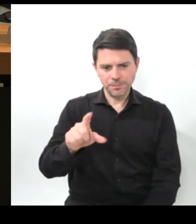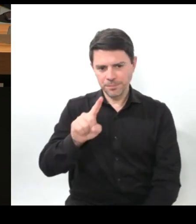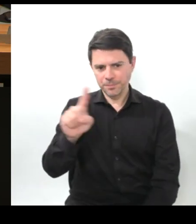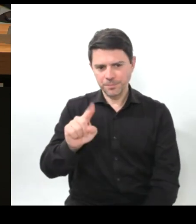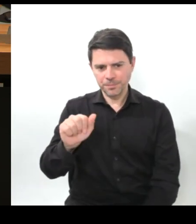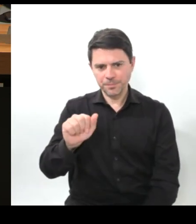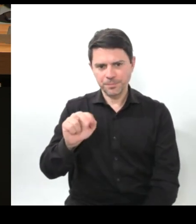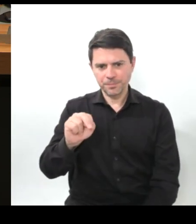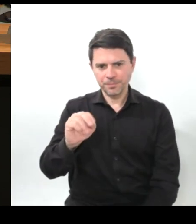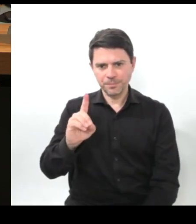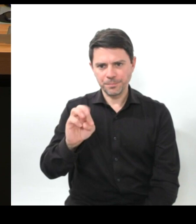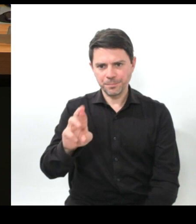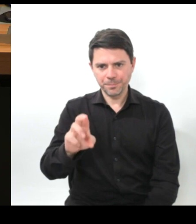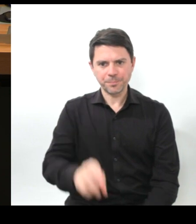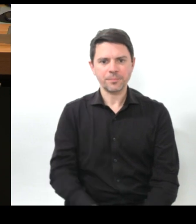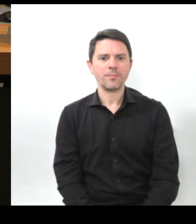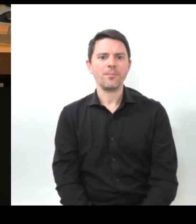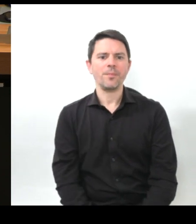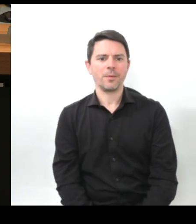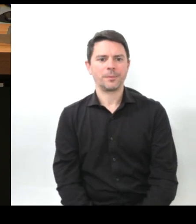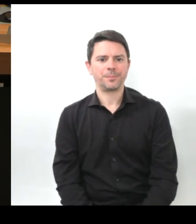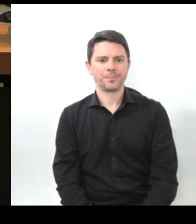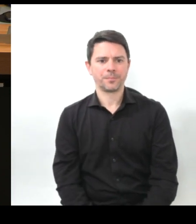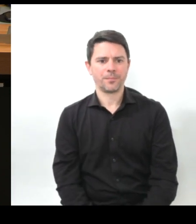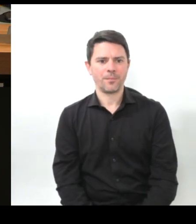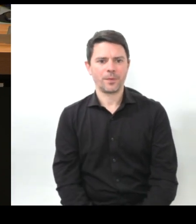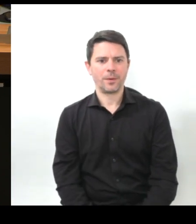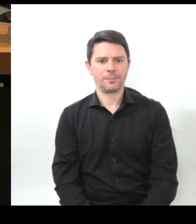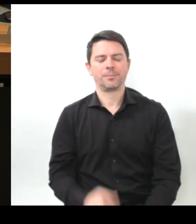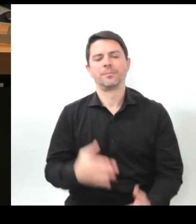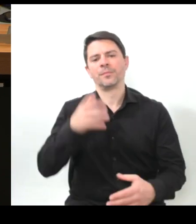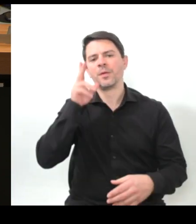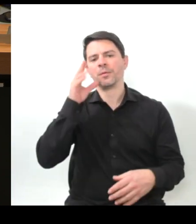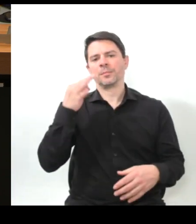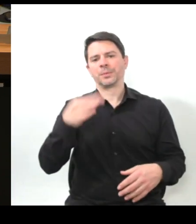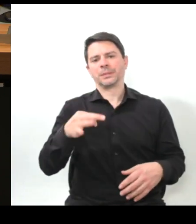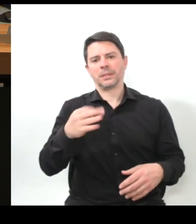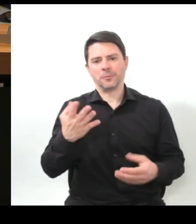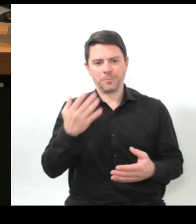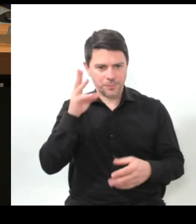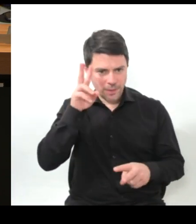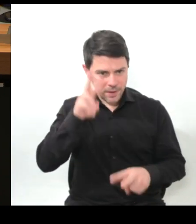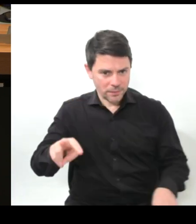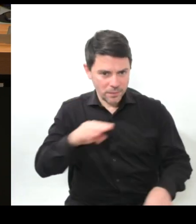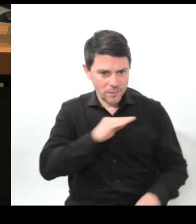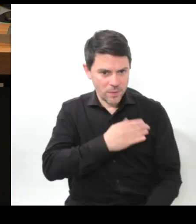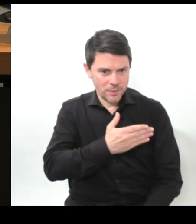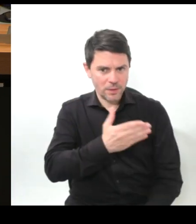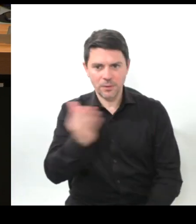die Ausbildung attraktiver zu gestalten, es ist aber auch gar keinen unstrittiges Thema eigentlich.